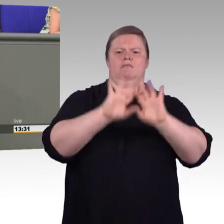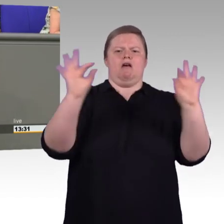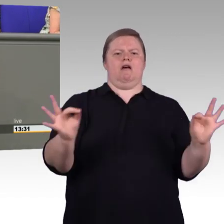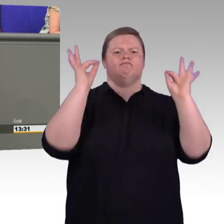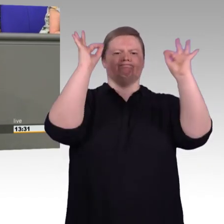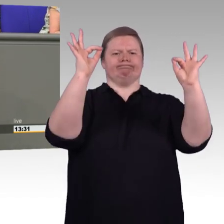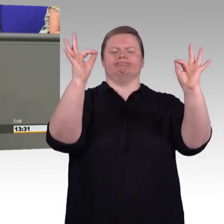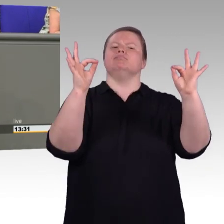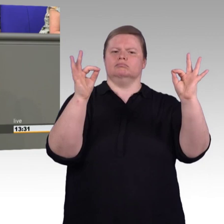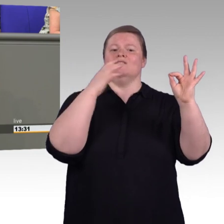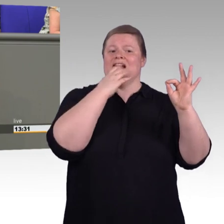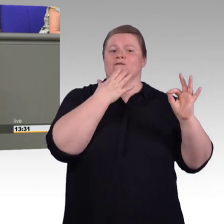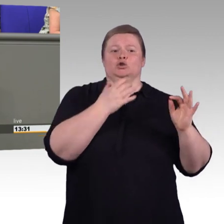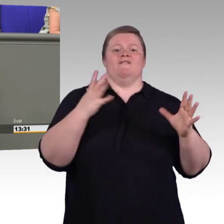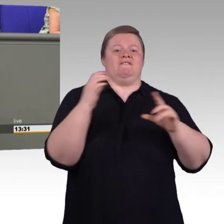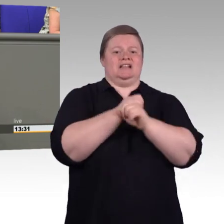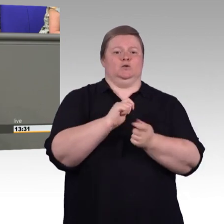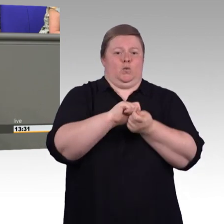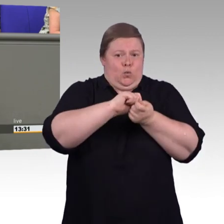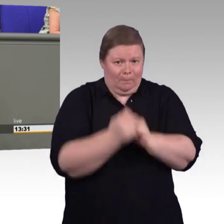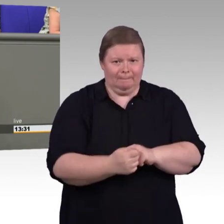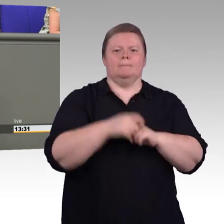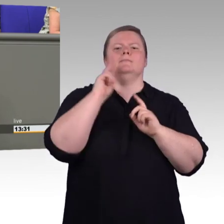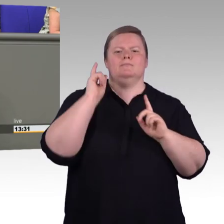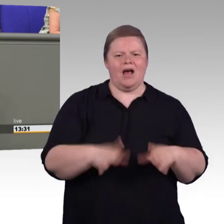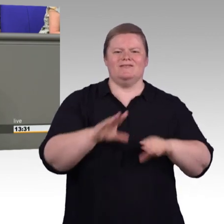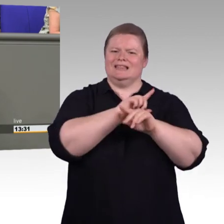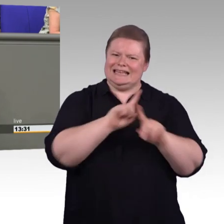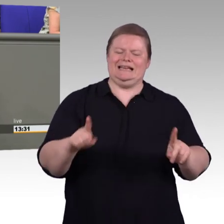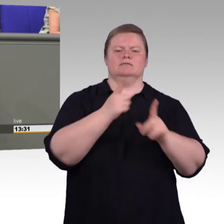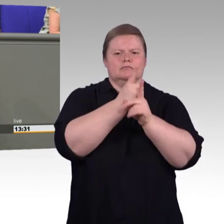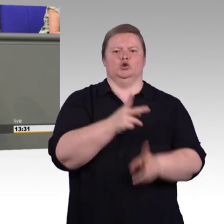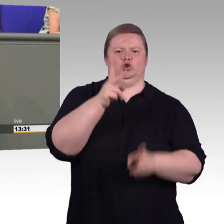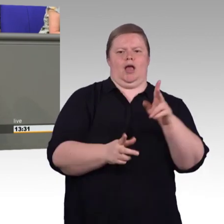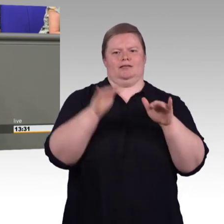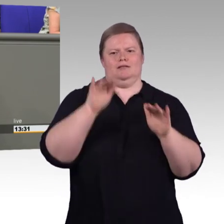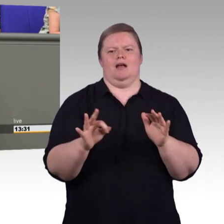einfach mal auf den Müllhaufen der Geschichte zu befördern und dann zu glauben, dass stärke die Rechte von Kindern.